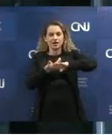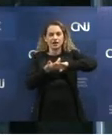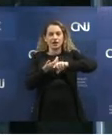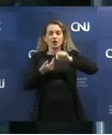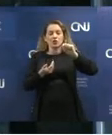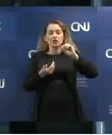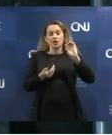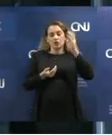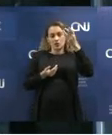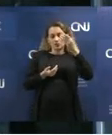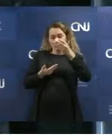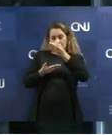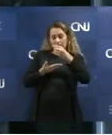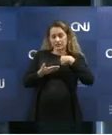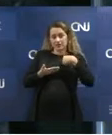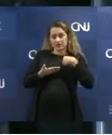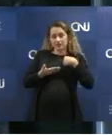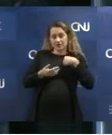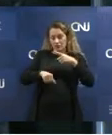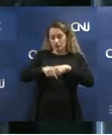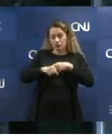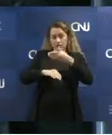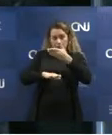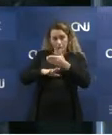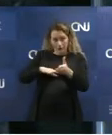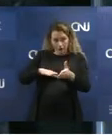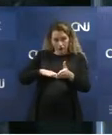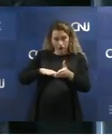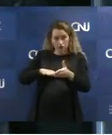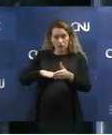Do mesmo modo, penso que estão presentes os indícios